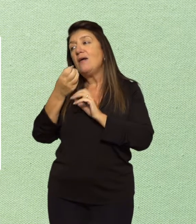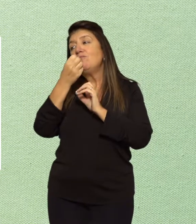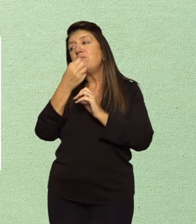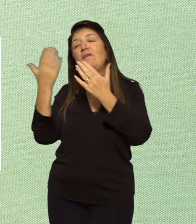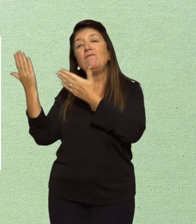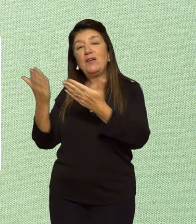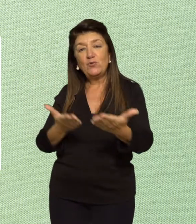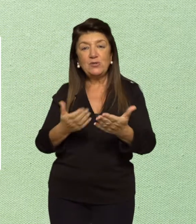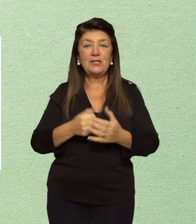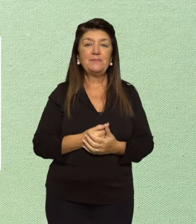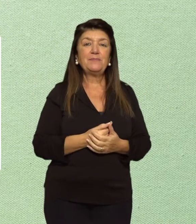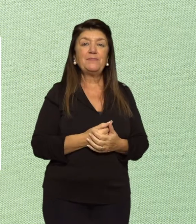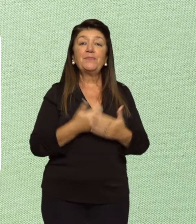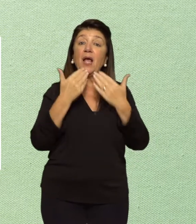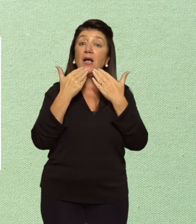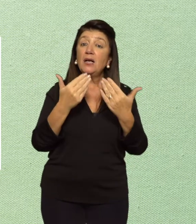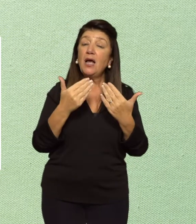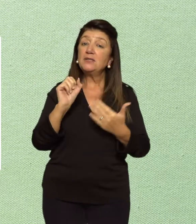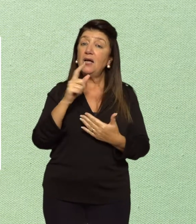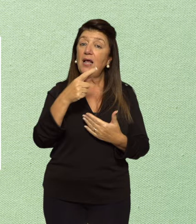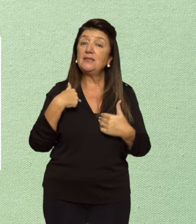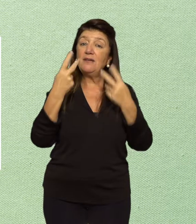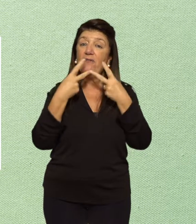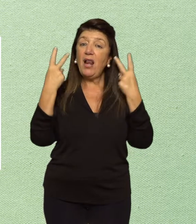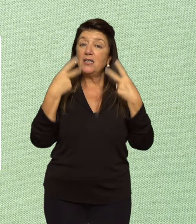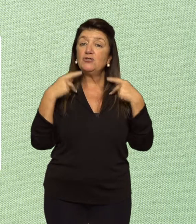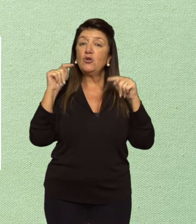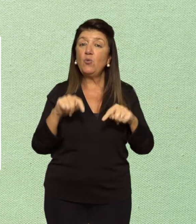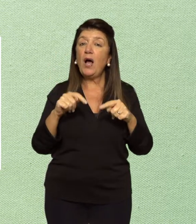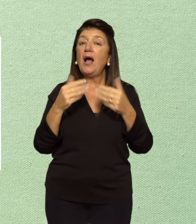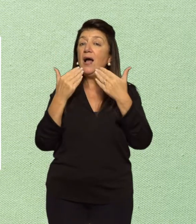tuo invito, sono molto felice di essere qui. -Grazie Alessia, sì siamo proprio felici di